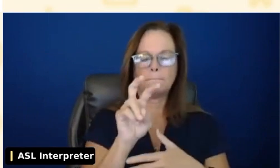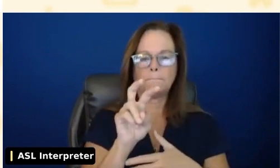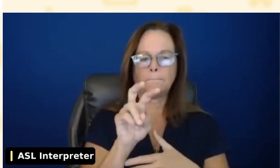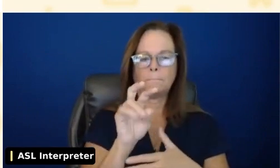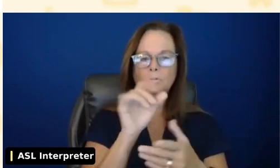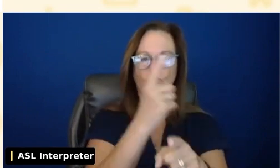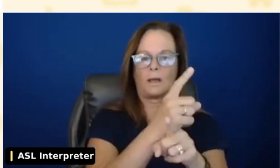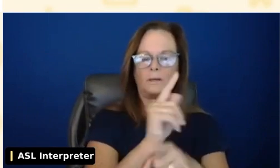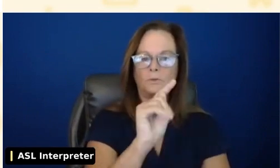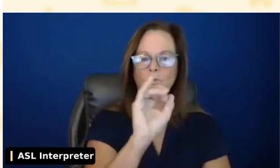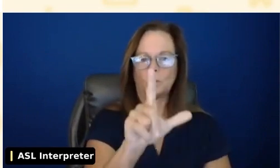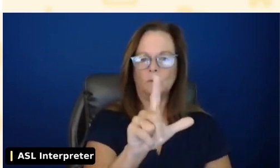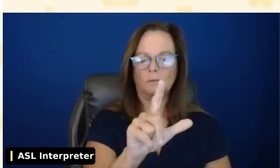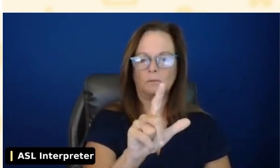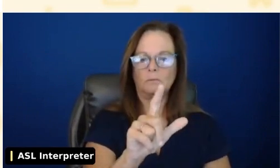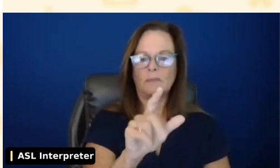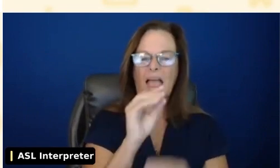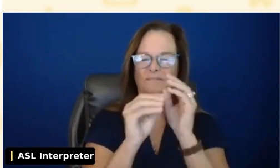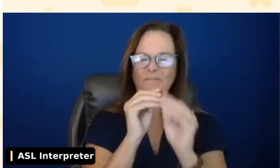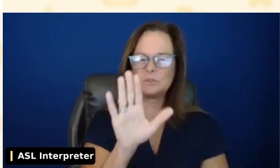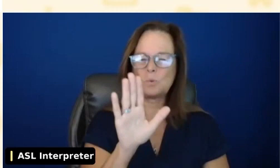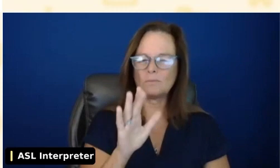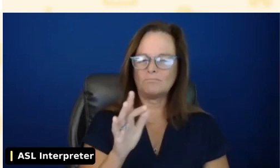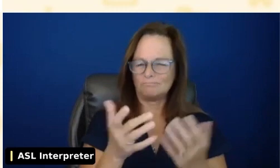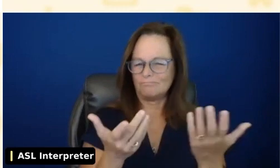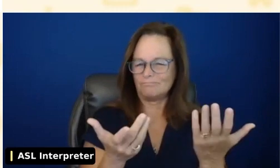para poder arreglar las cosas. Entonces, cuando hablo de un mago, es algo